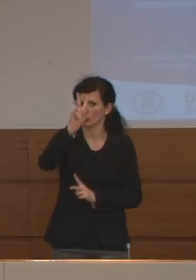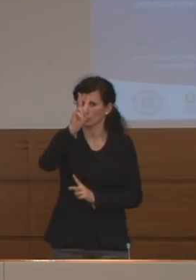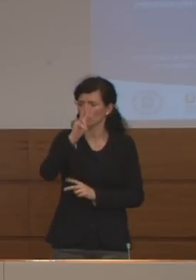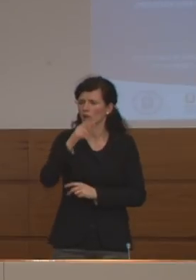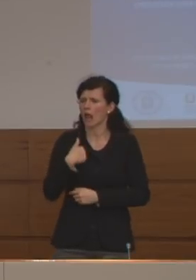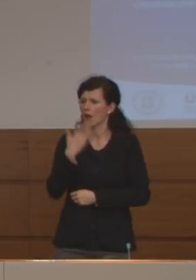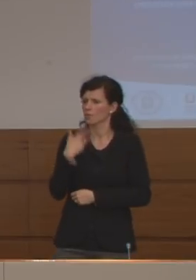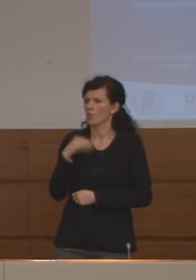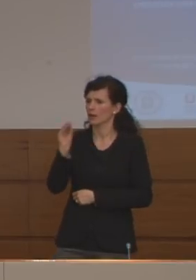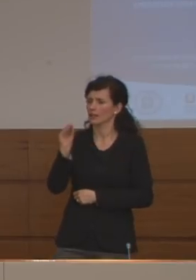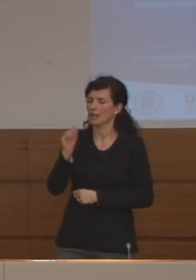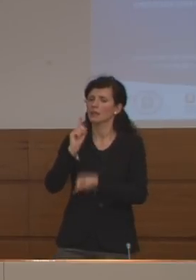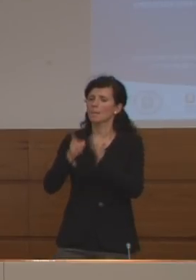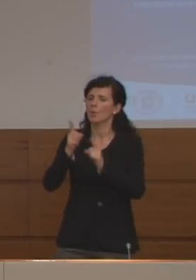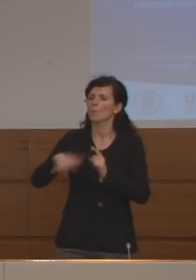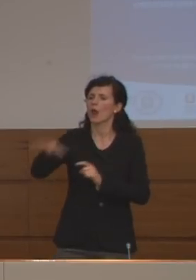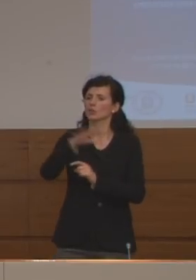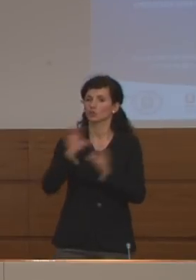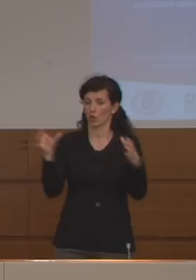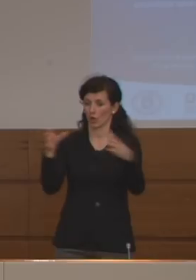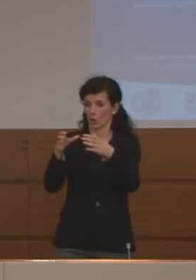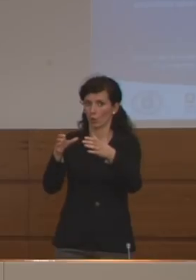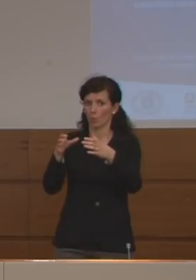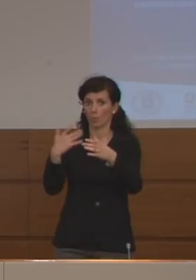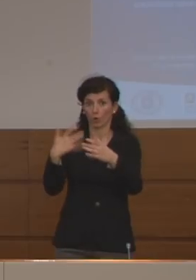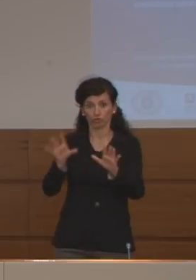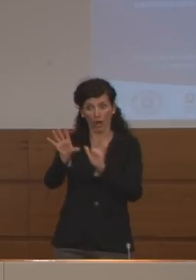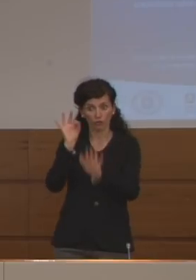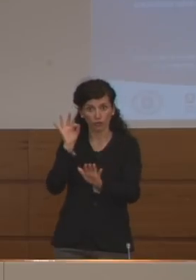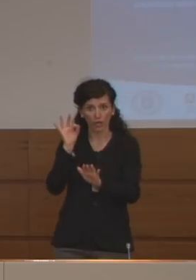individuato, suppongo con l'Istat. Si parlava nei giorni scorsi di 200.000 persone.